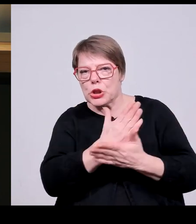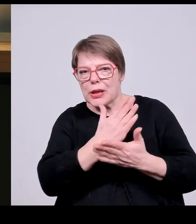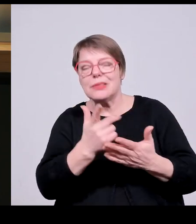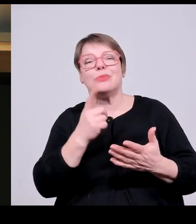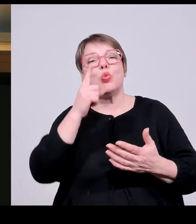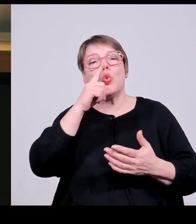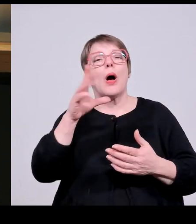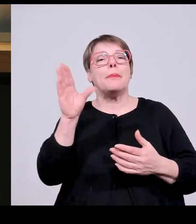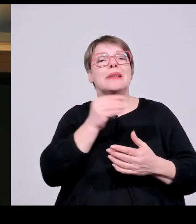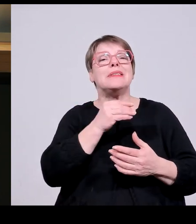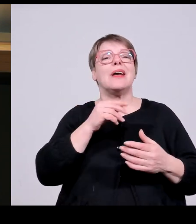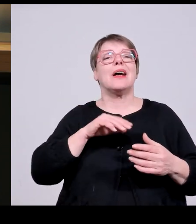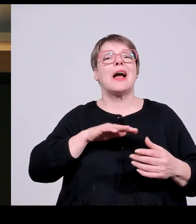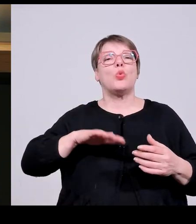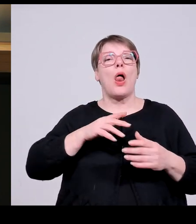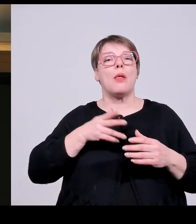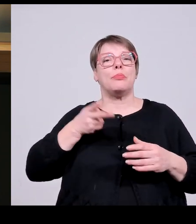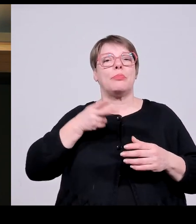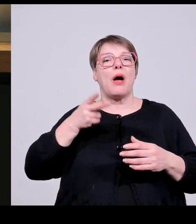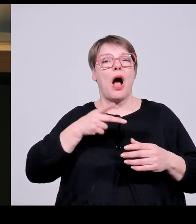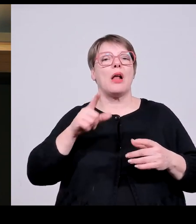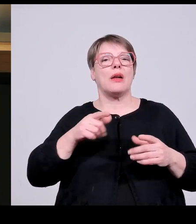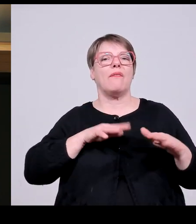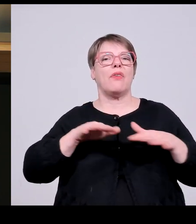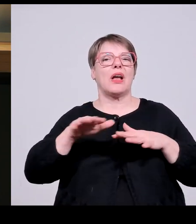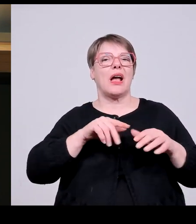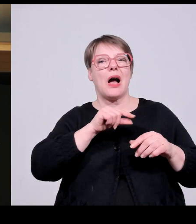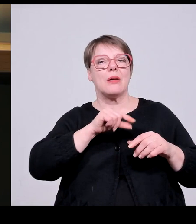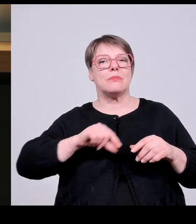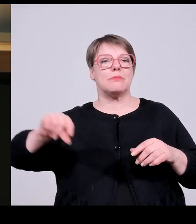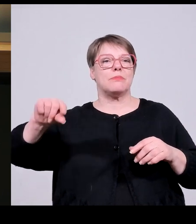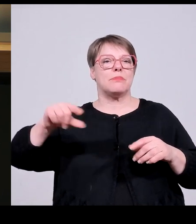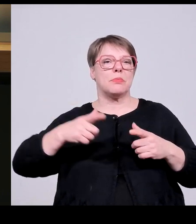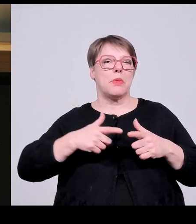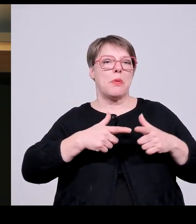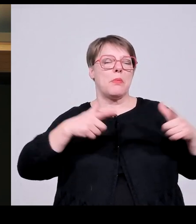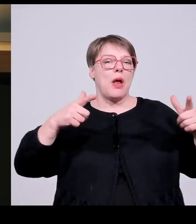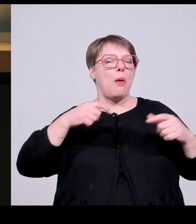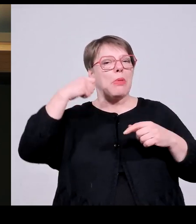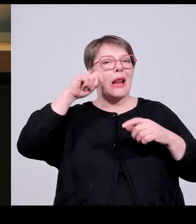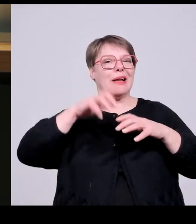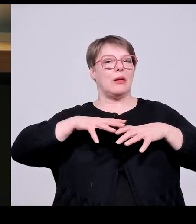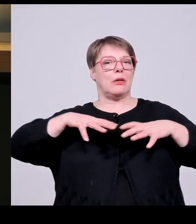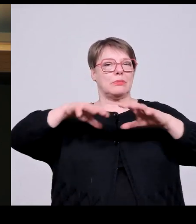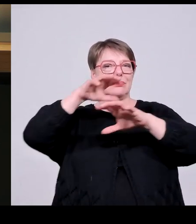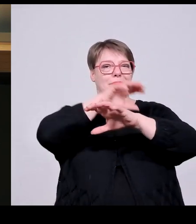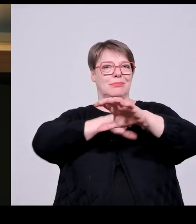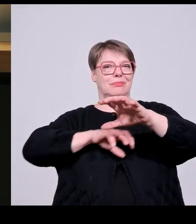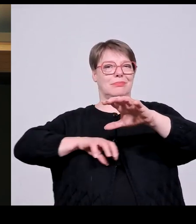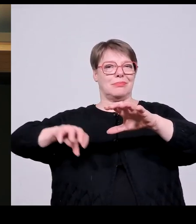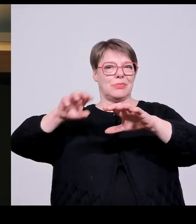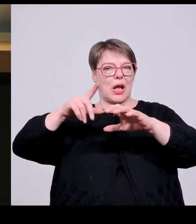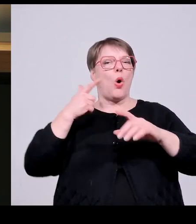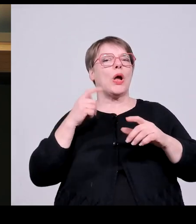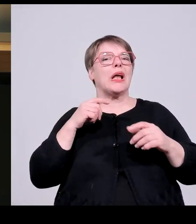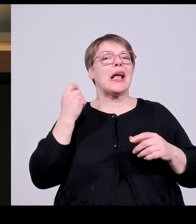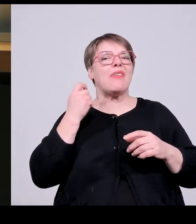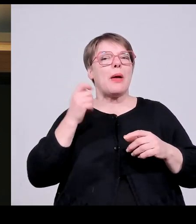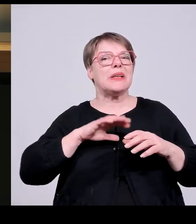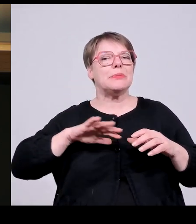in Marzahn Hellersdorf, Der Wissenschaftsstandort und Technologiestandort Adlershof, der Flughafen BER und natürlich auch viele Bereiche in Lichtenberg.